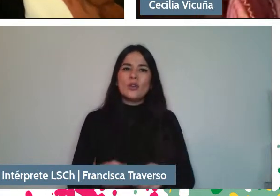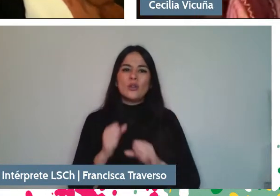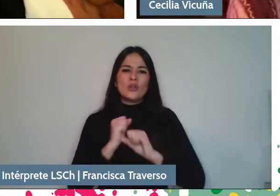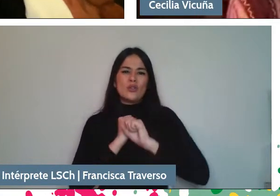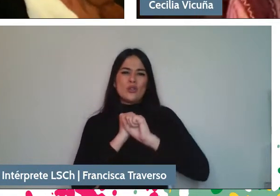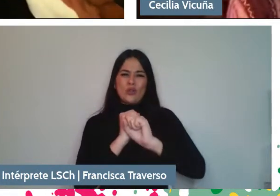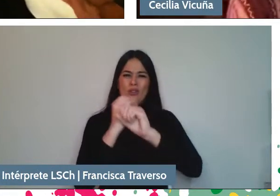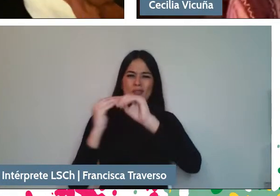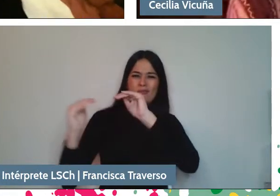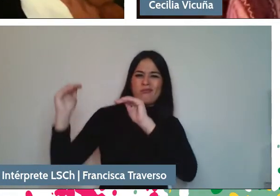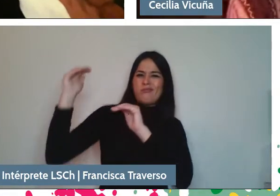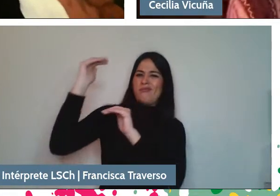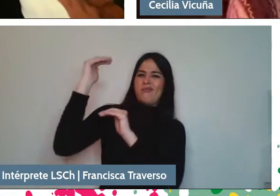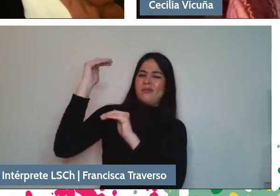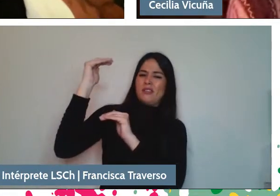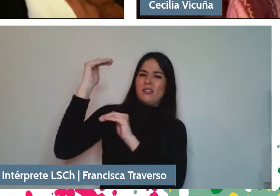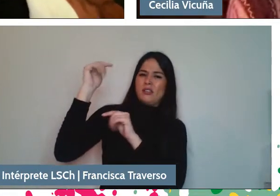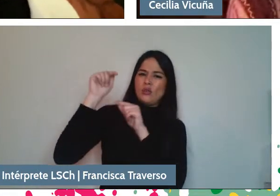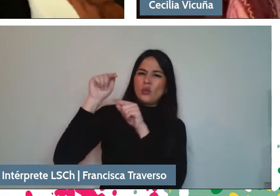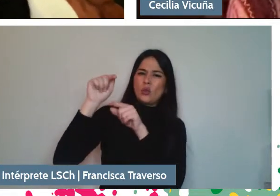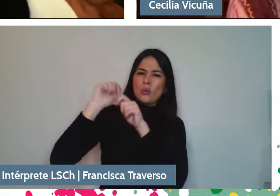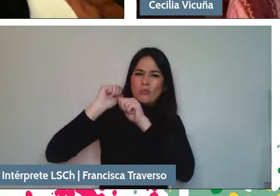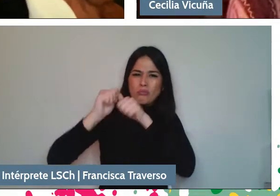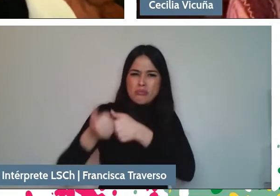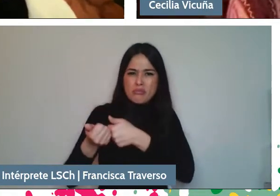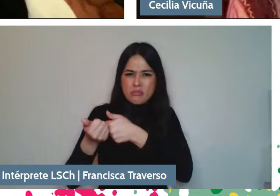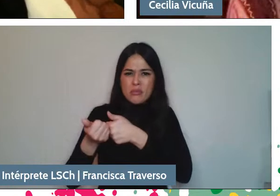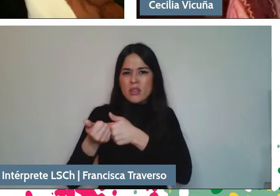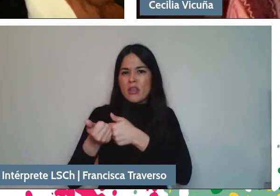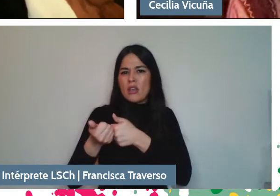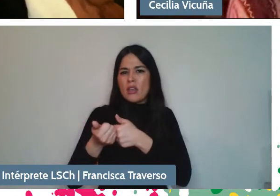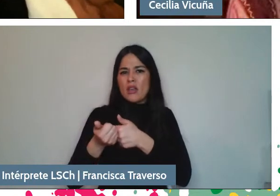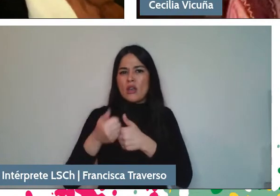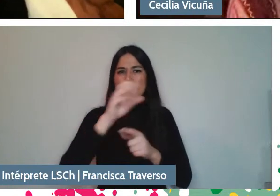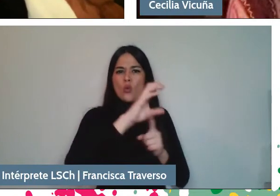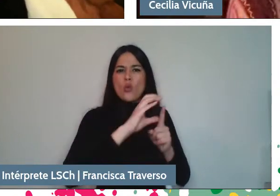Te nutres de la cultura europea sin duda,